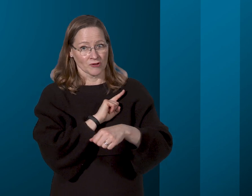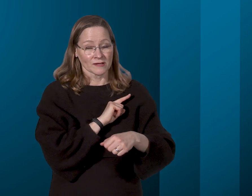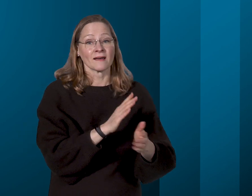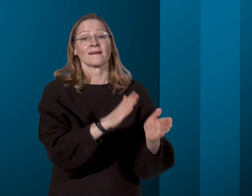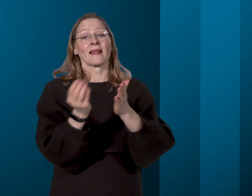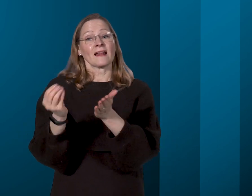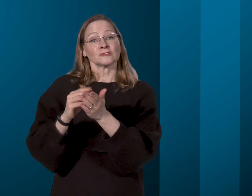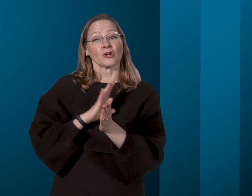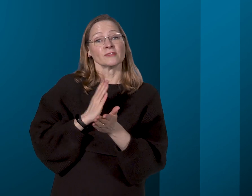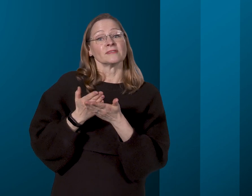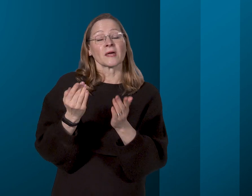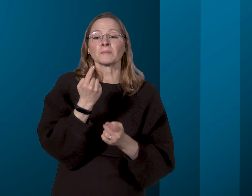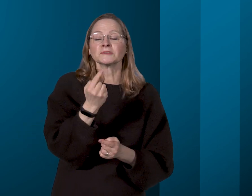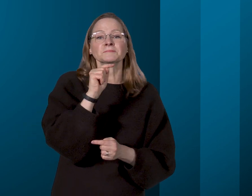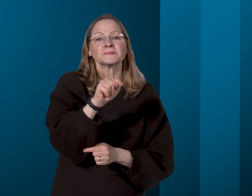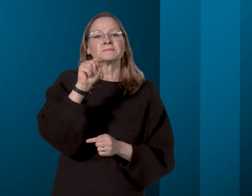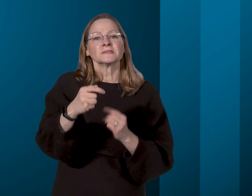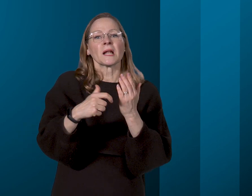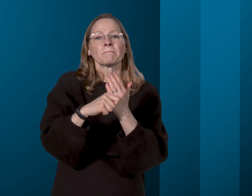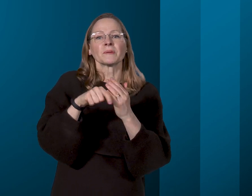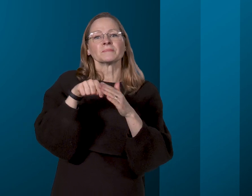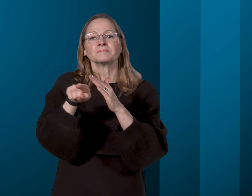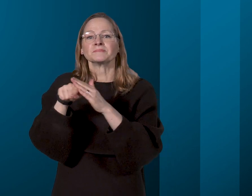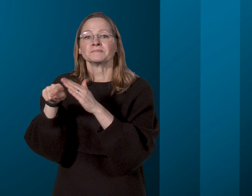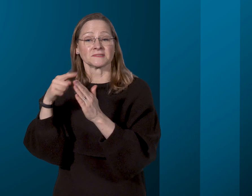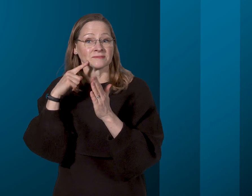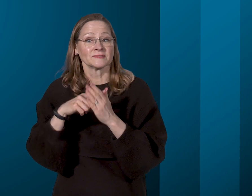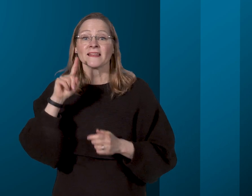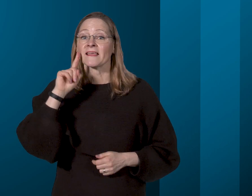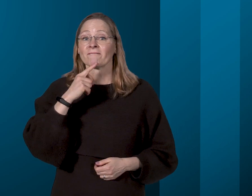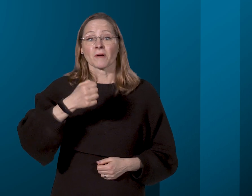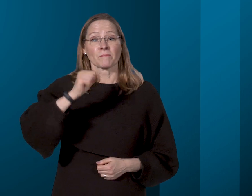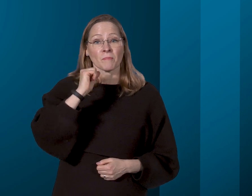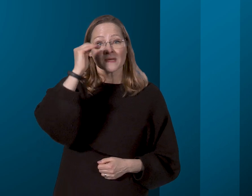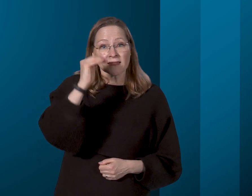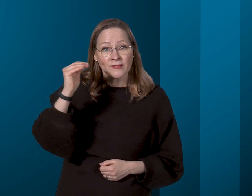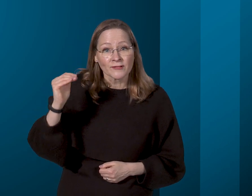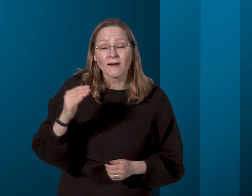tarjolla on myös yksittäisiä pääsylippuja DeafPub-iltoihin -